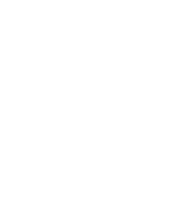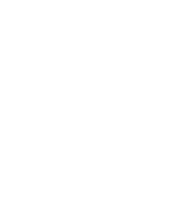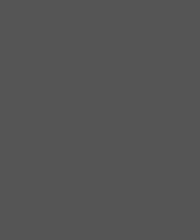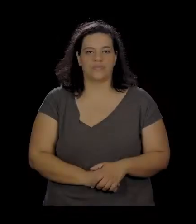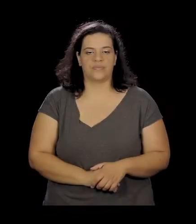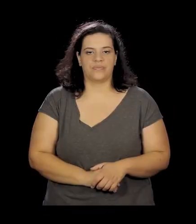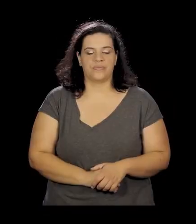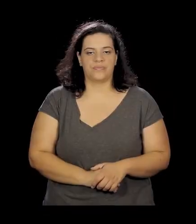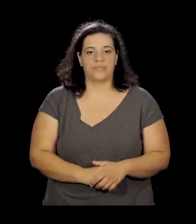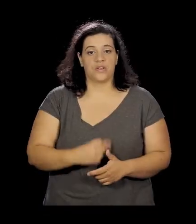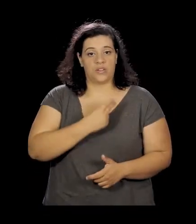Meu nome é Richard Gordon,